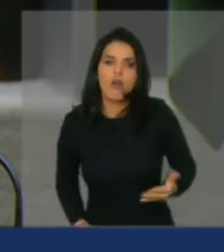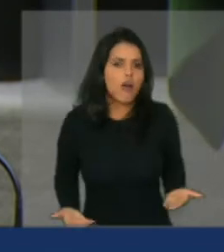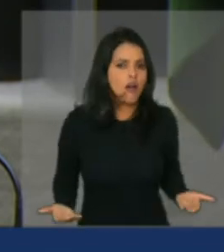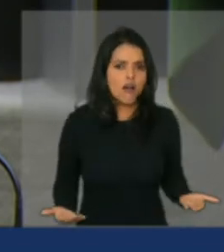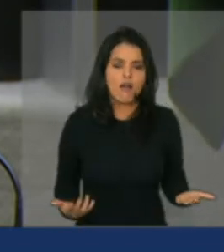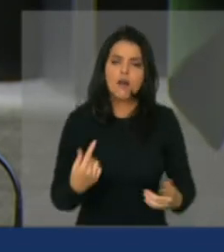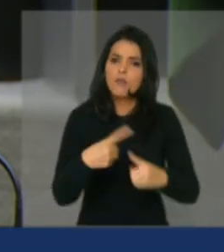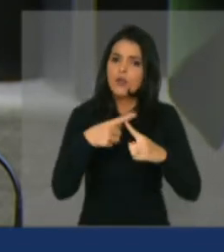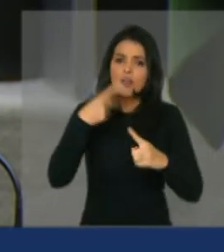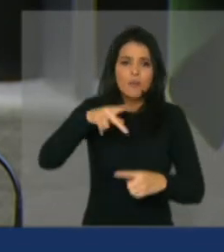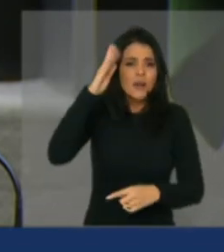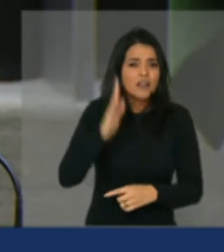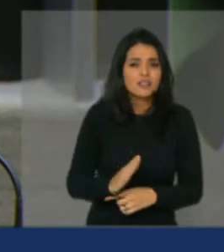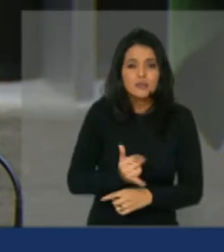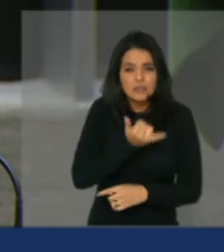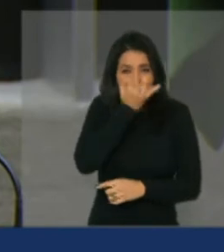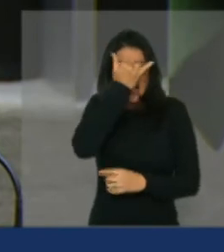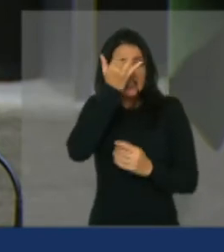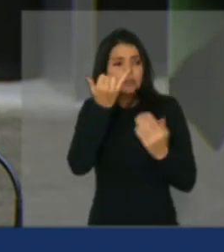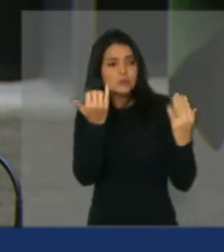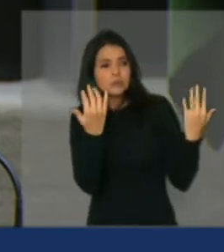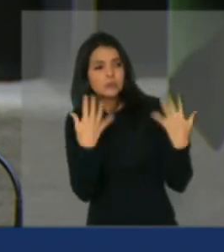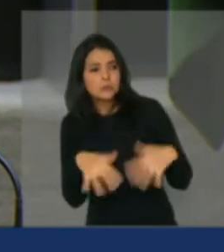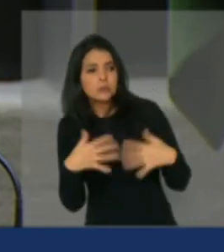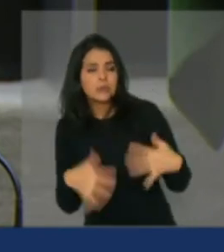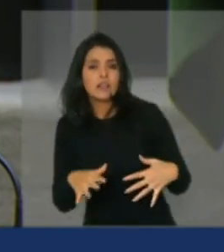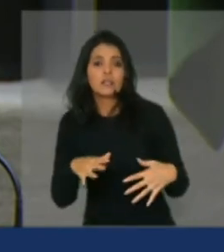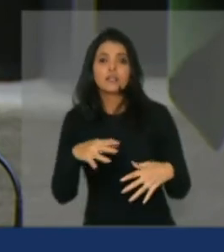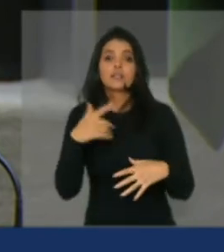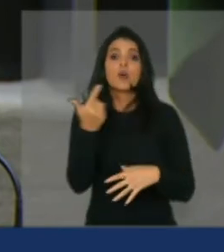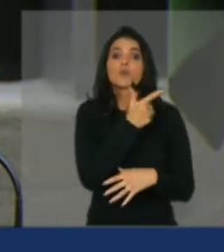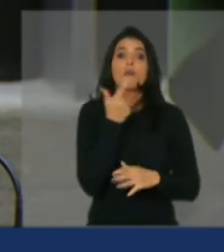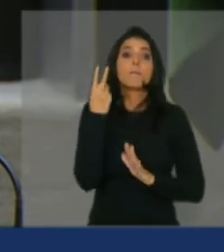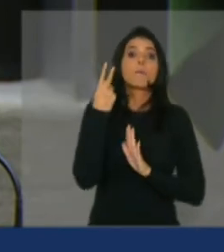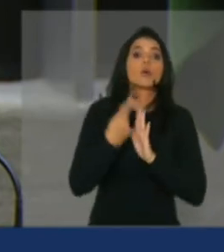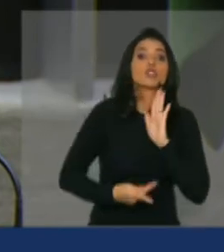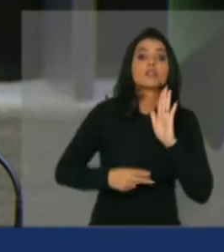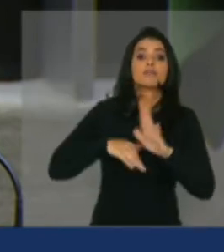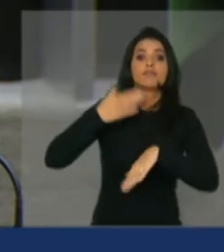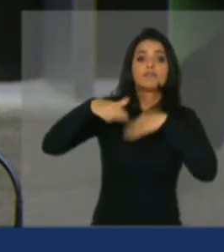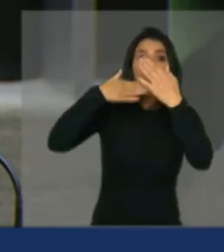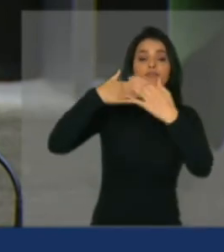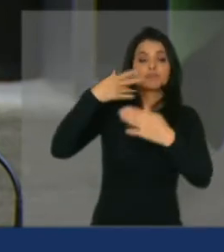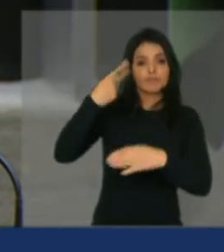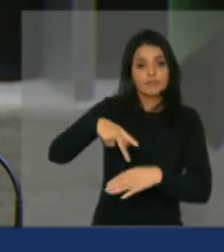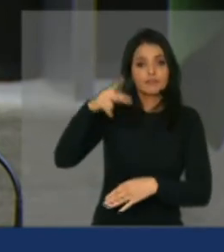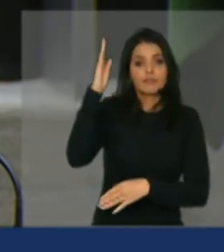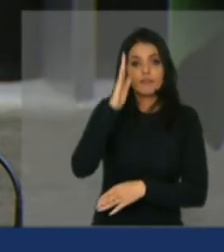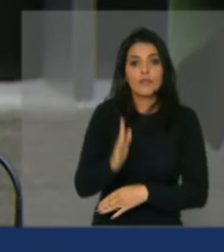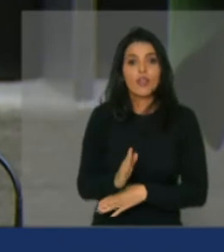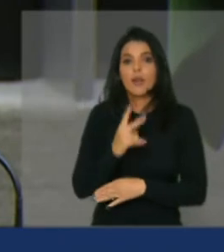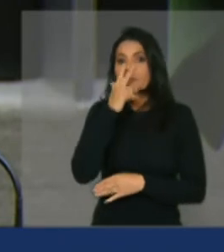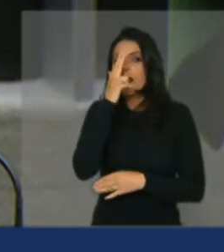SE TENTA ARRANCAR O BRASIL DO POVO BRASILEIRO, COMO É POSSÍVEL IMAGINAR QUE SE QUEIRA VENERO UMA EMPRESA COMO